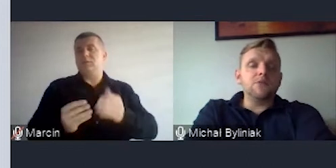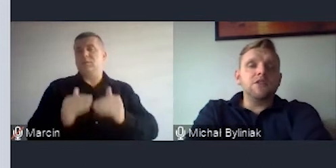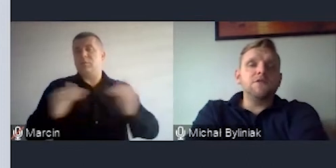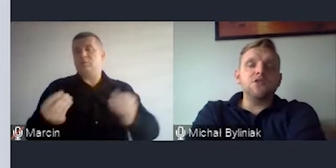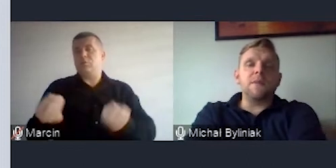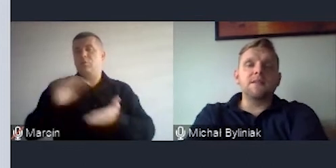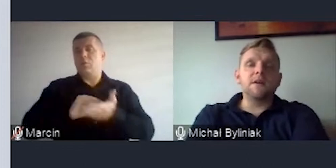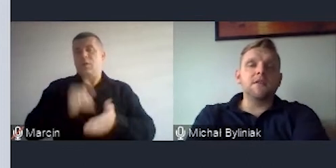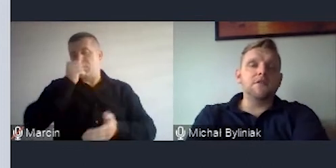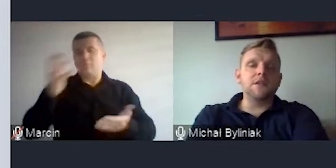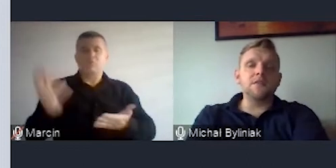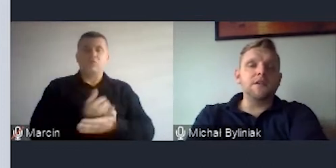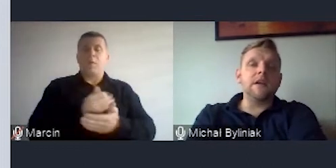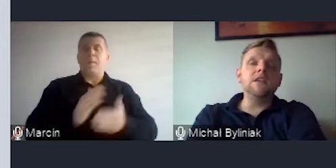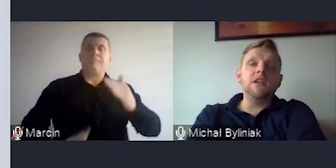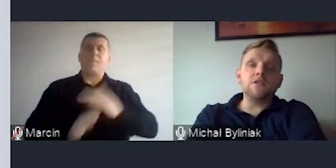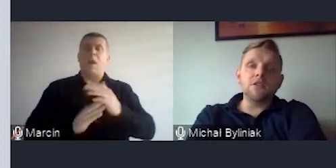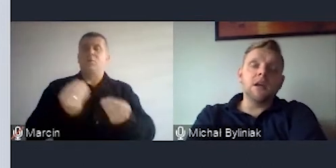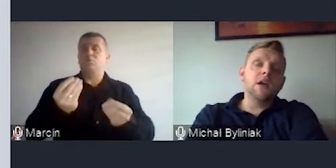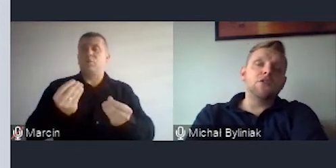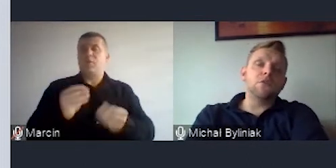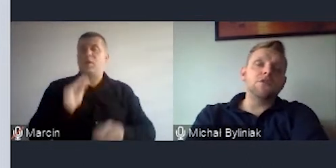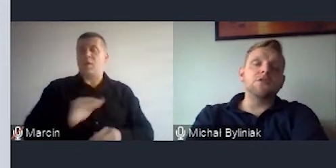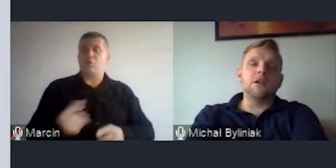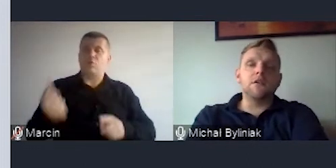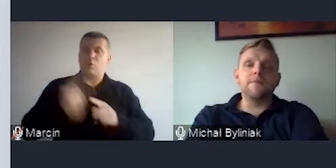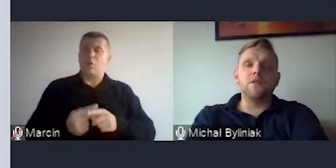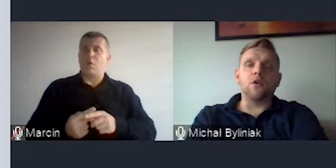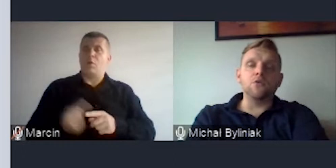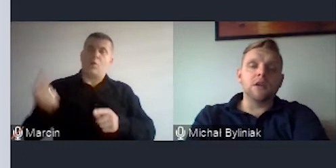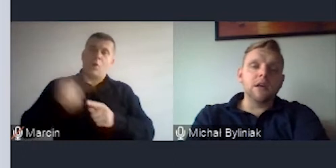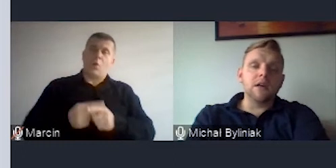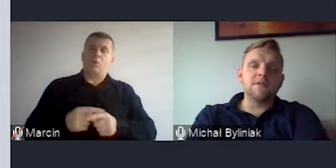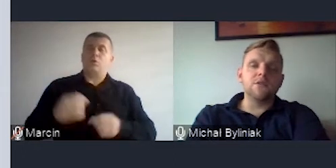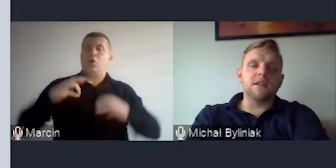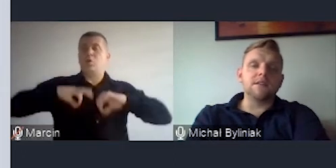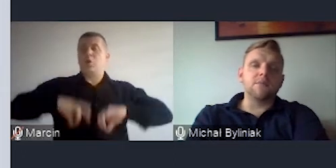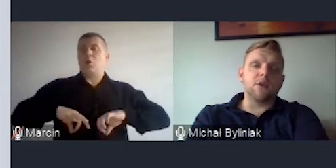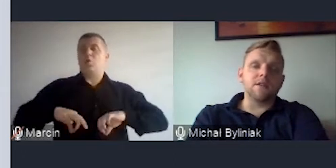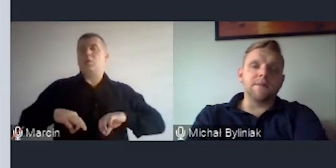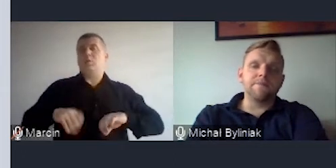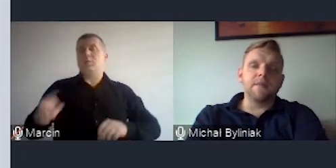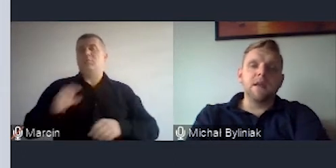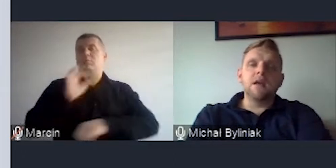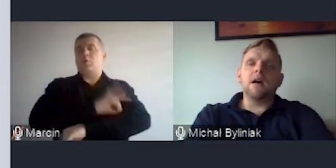Nie możecie wziąć maksymalnego dofinansowania i jeszcze dołożyć do tego dochód związany z tym projektem.